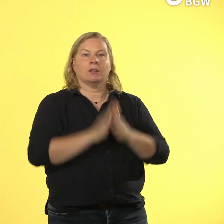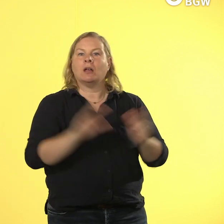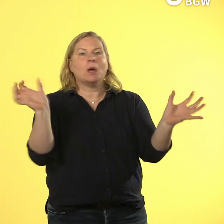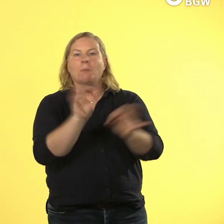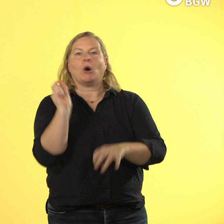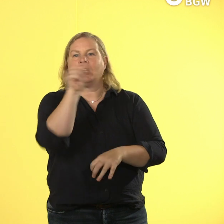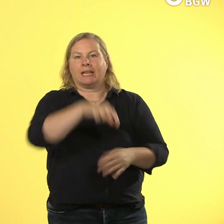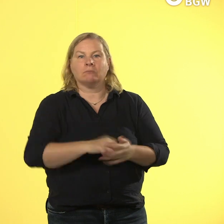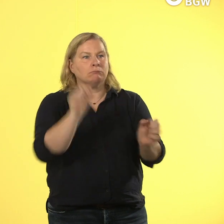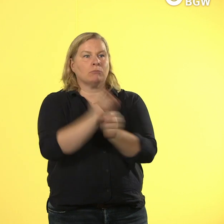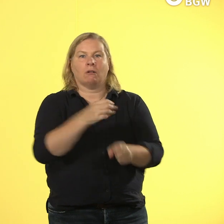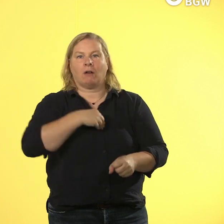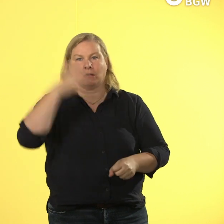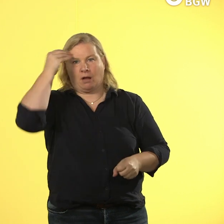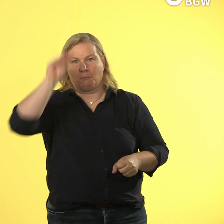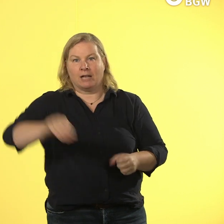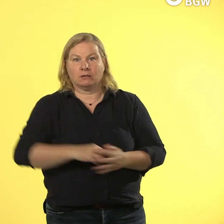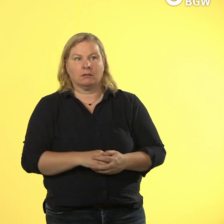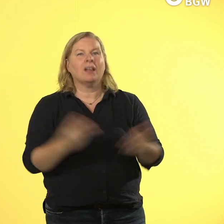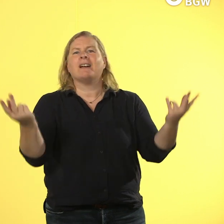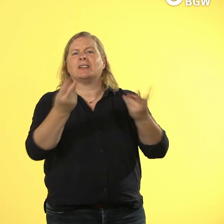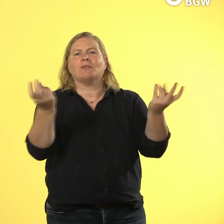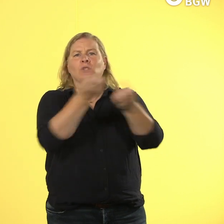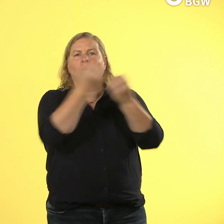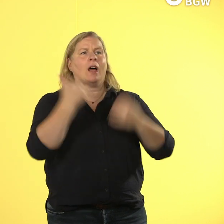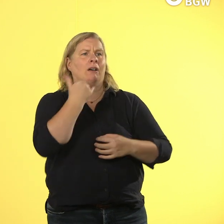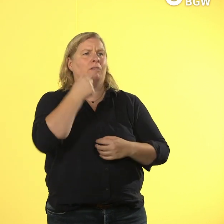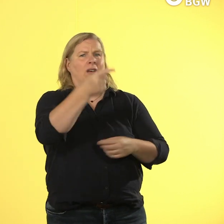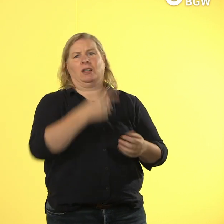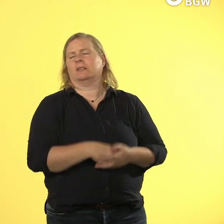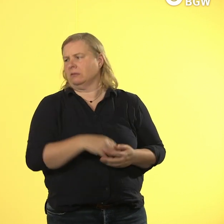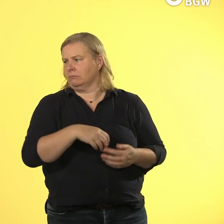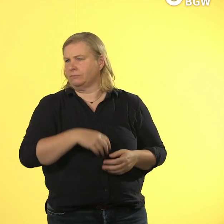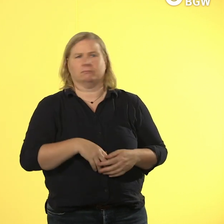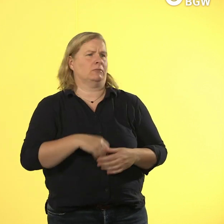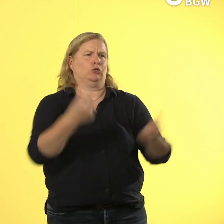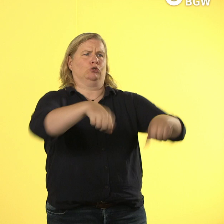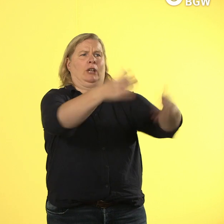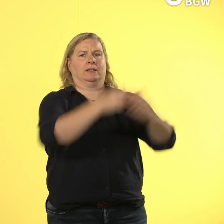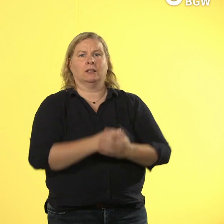und dass wir wissen, mit unseren Leuten geht das nicht. Das können die von der Uni mal uns hier zeigen,